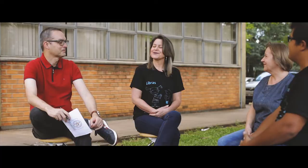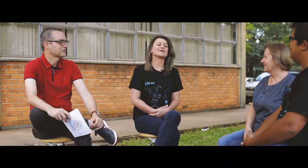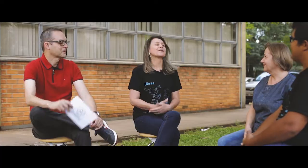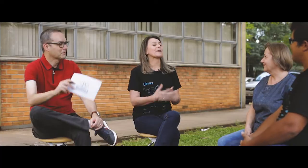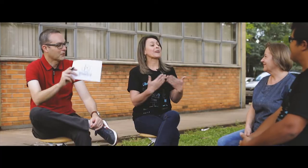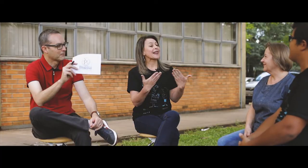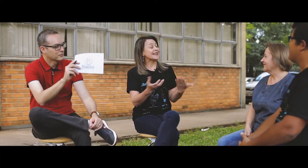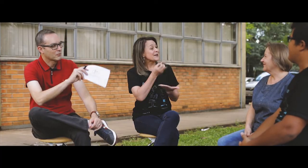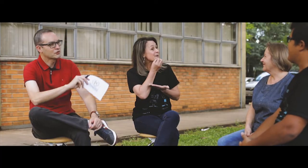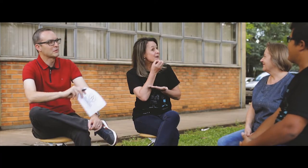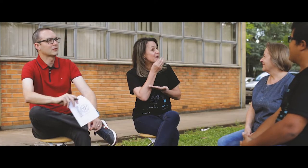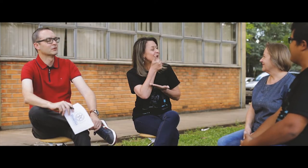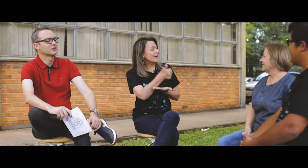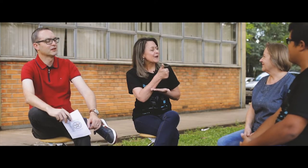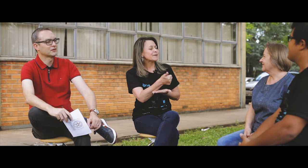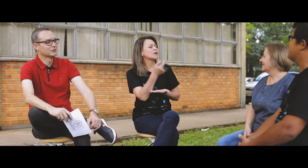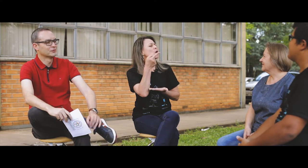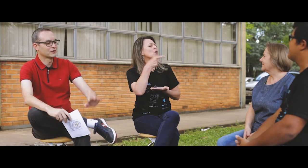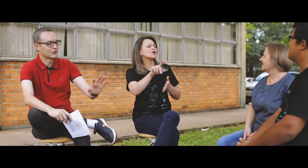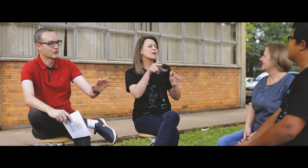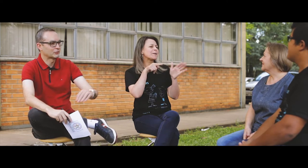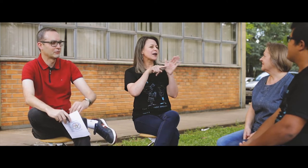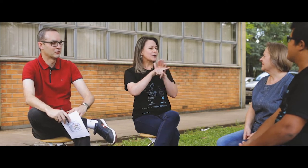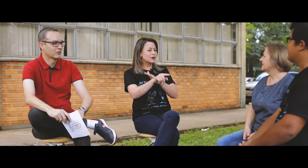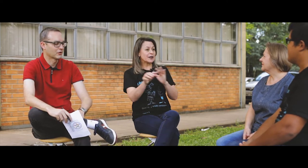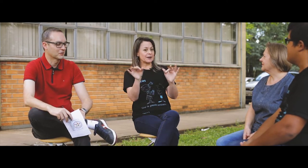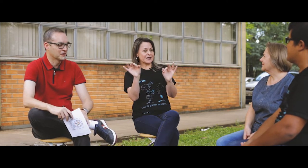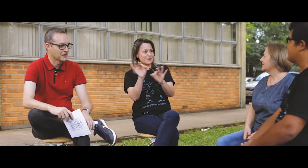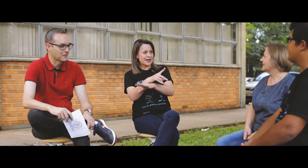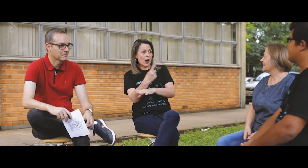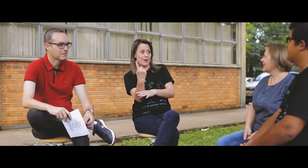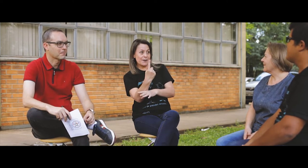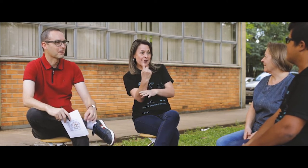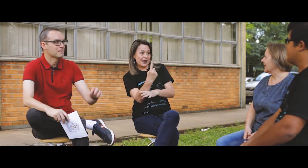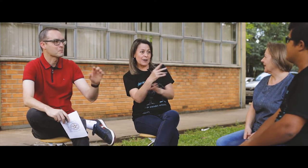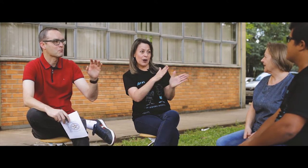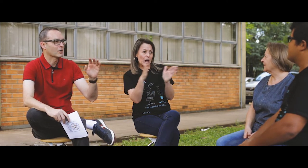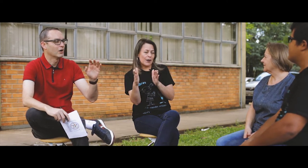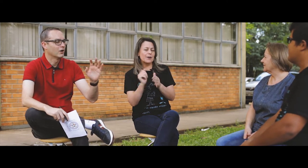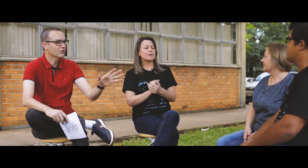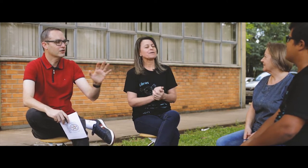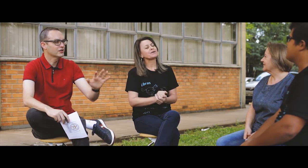Que bom, uma última pergunta antes do final do nosso primeiro bloco Eliel, onde